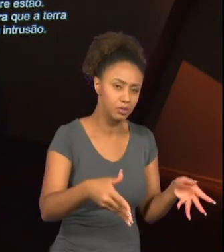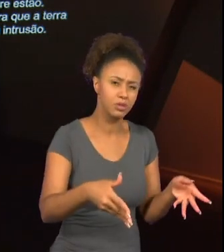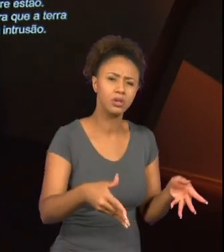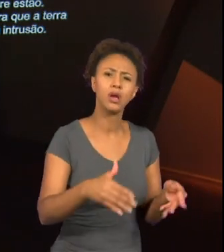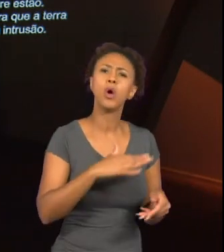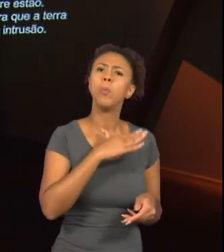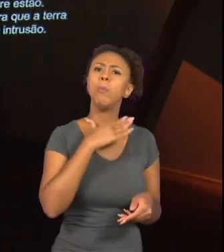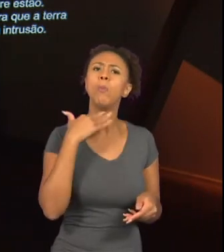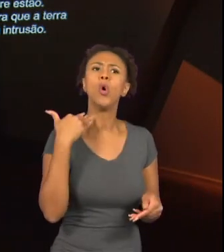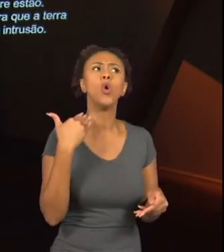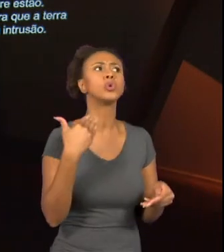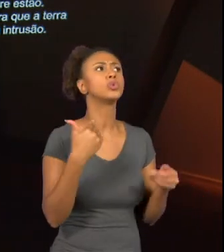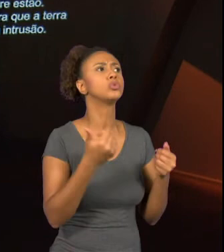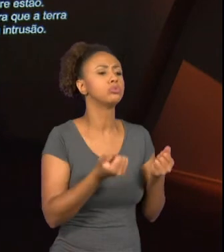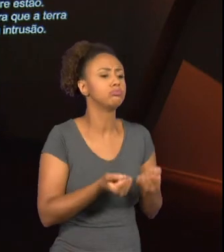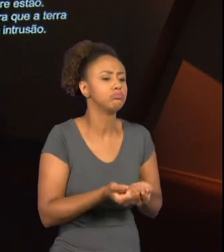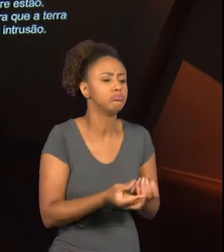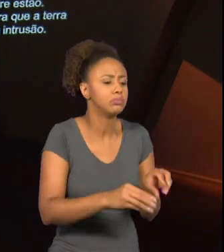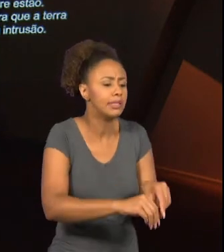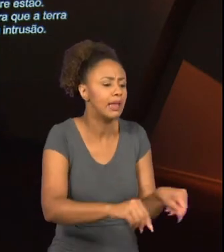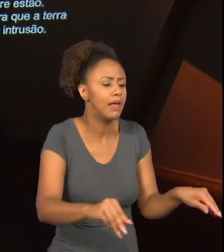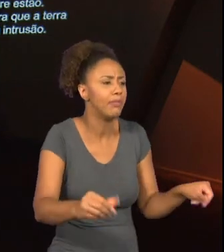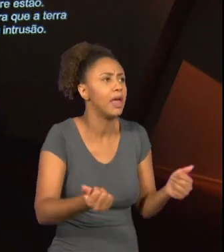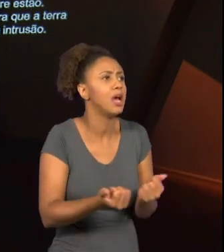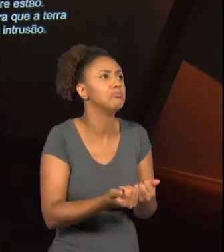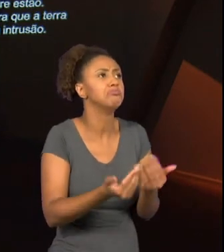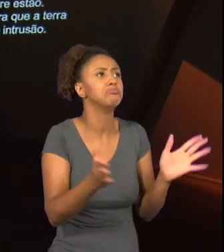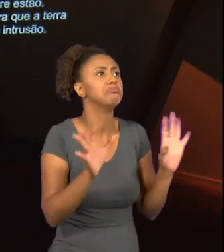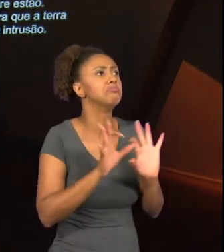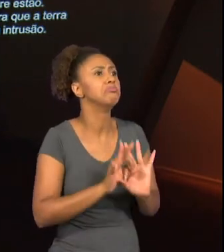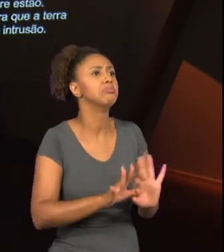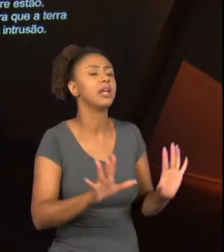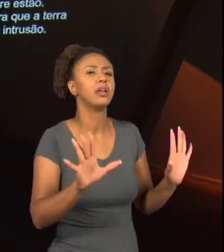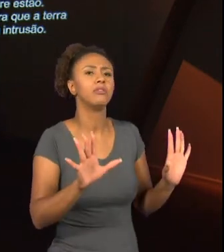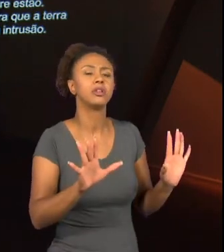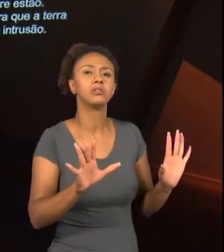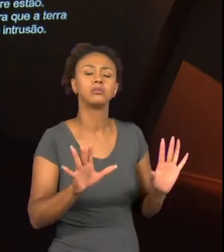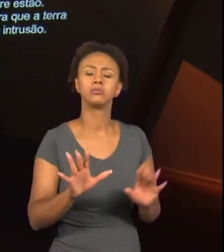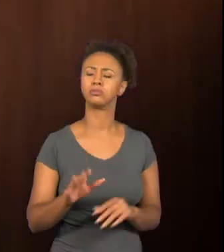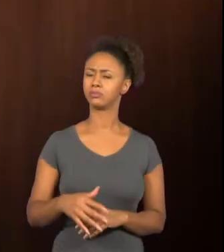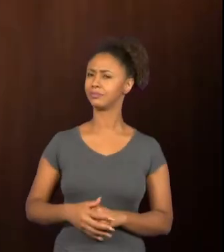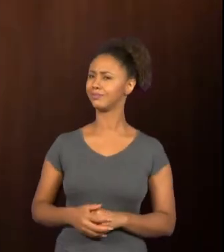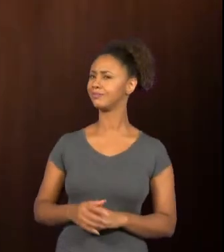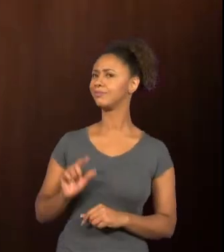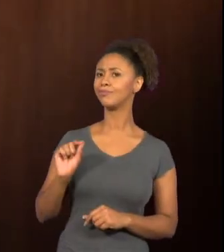"QUE ERAM MORTOS AO AR LIVRE"? CLARO QUE É UMA REFERÊNCIA À MORTE EM VIDA.